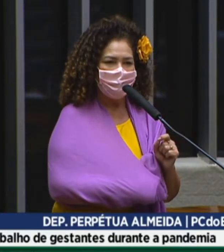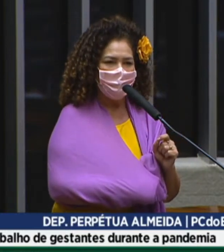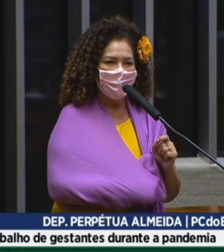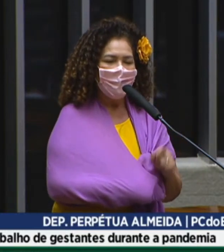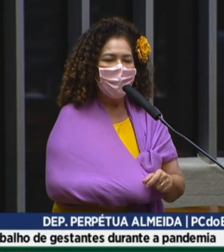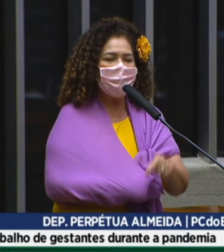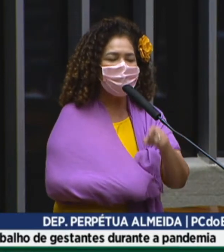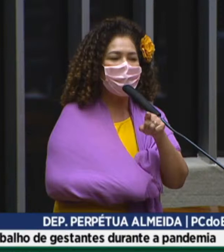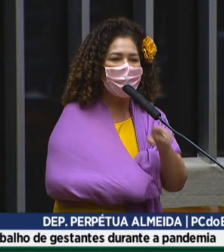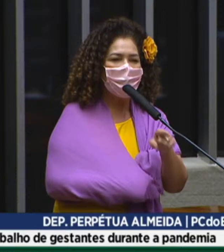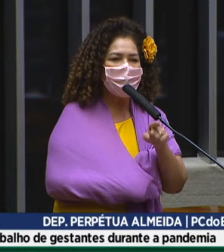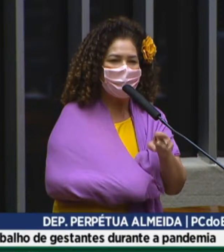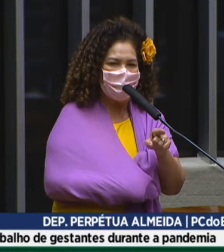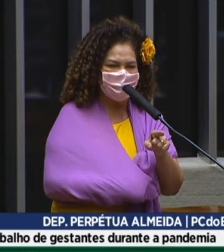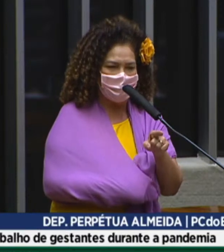NA MAIORIA DAS VEZES, ASSUMO SIND TRABALHO, EM CASA,